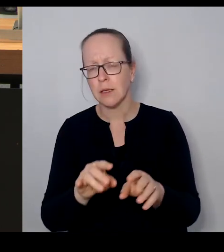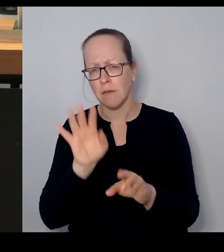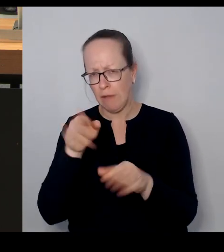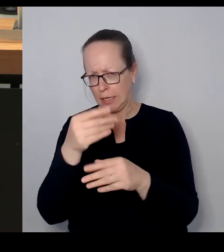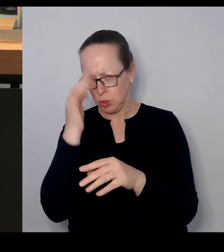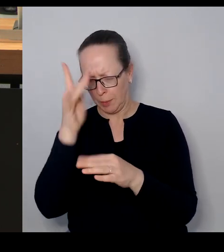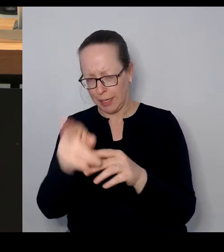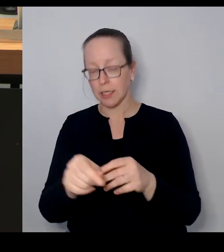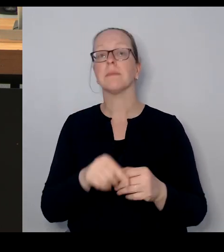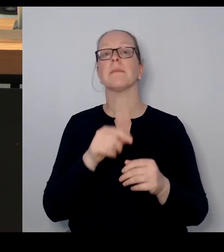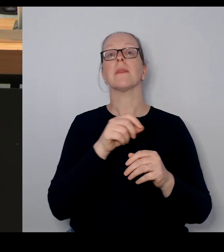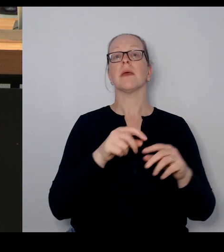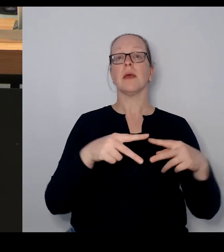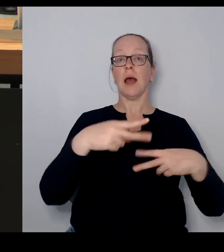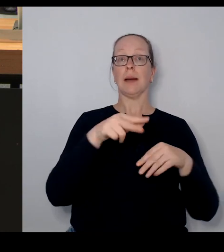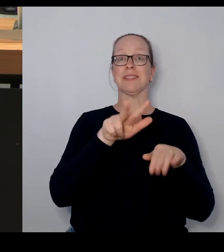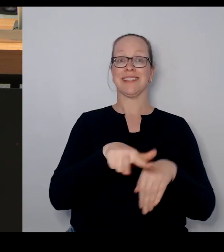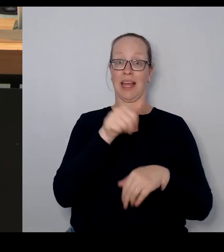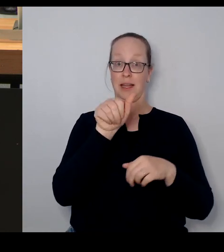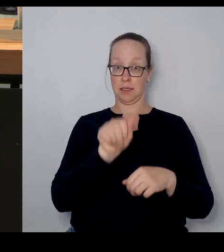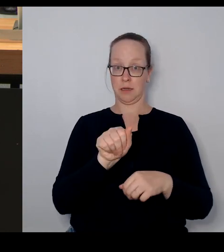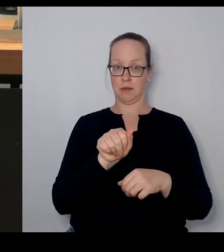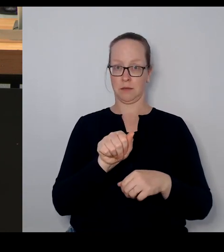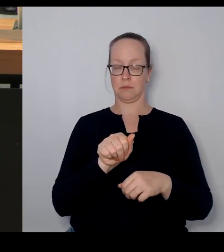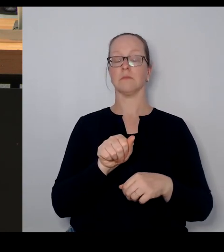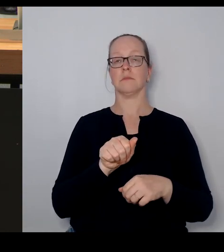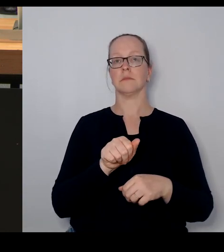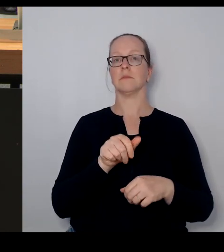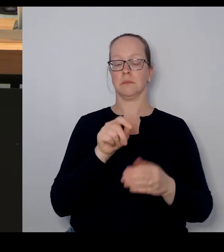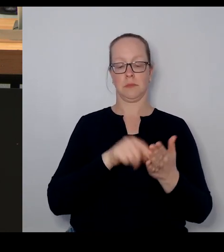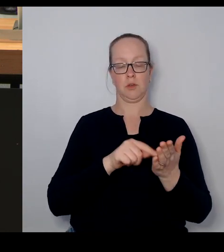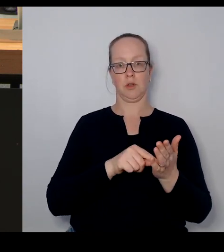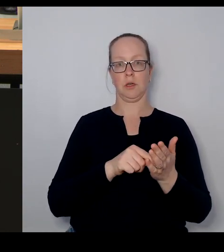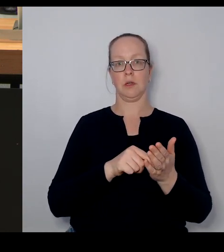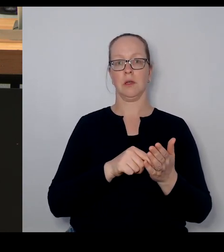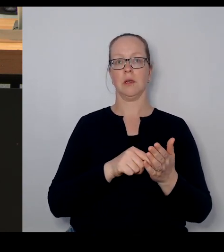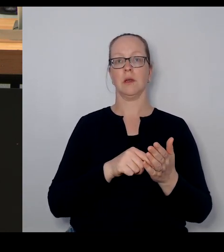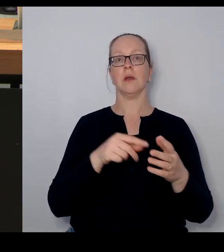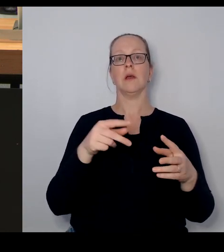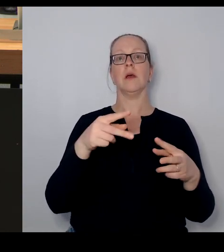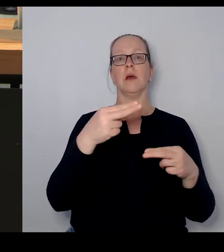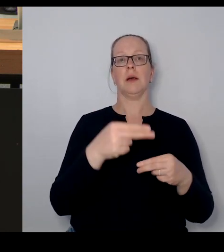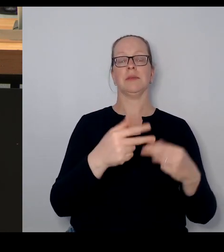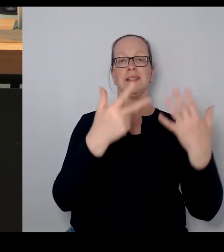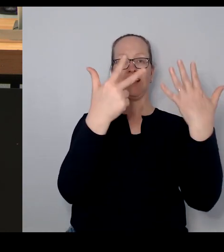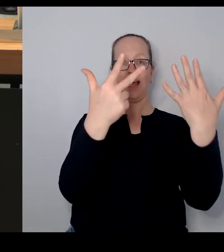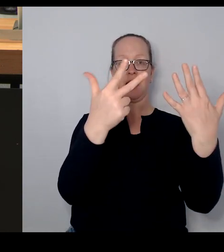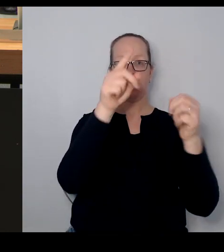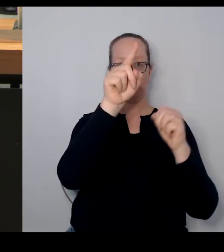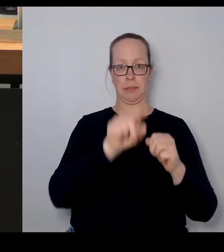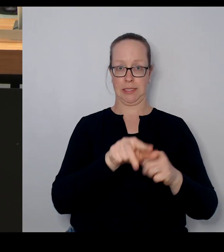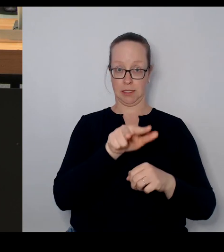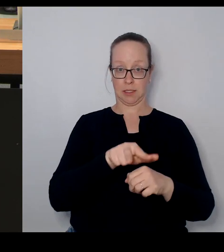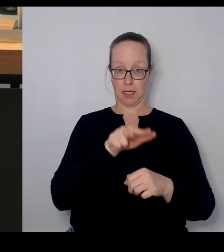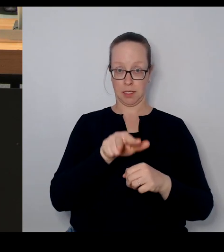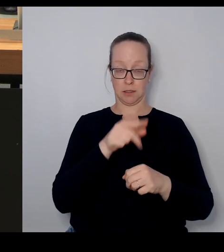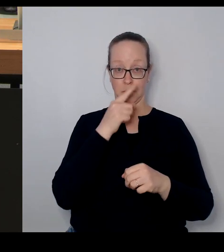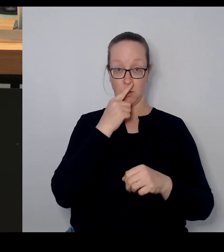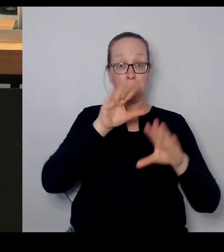also nicht neun bis sonst. Was darf nur Gebrauch gemacht werden, soweit dringend benötigte Unterkünfte im Gebiet der Gemeinde, in der sie